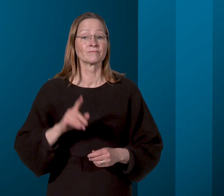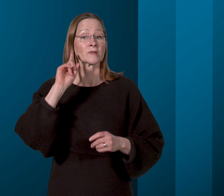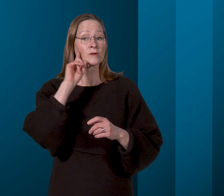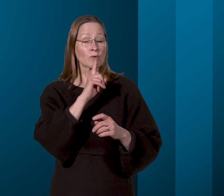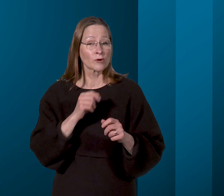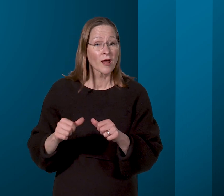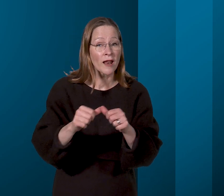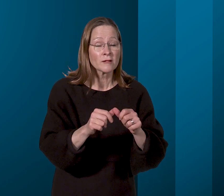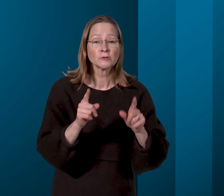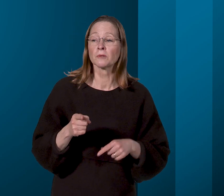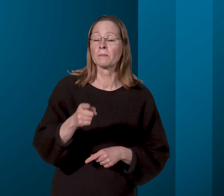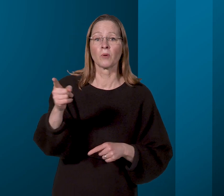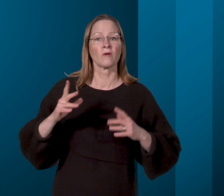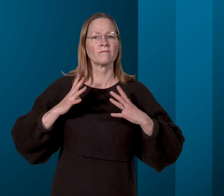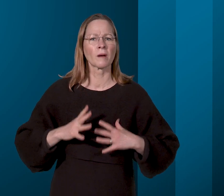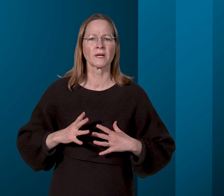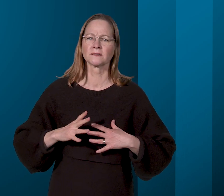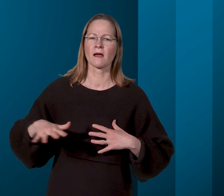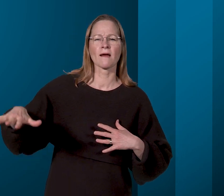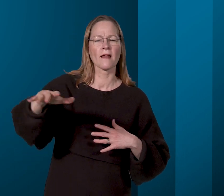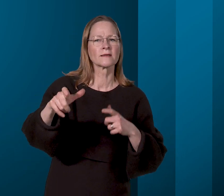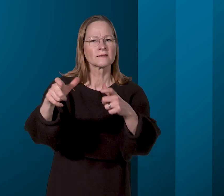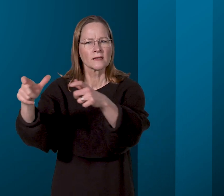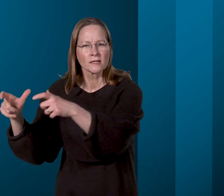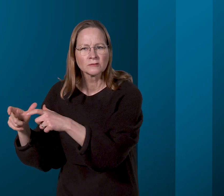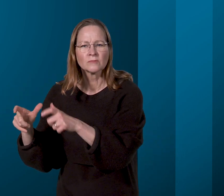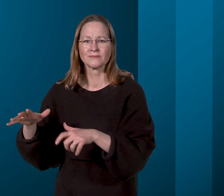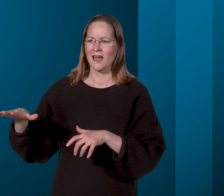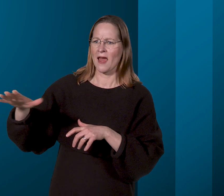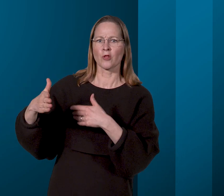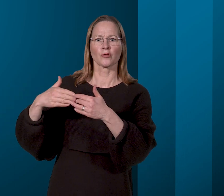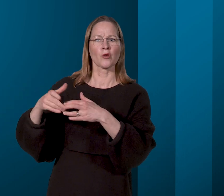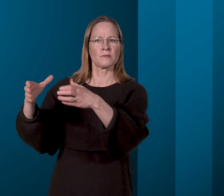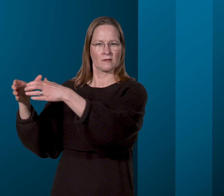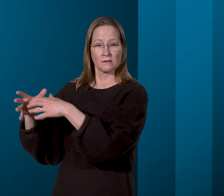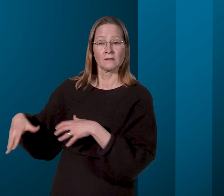Kuurojen Liitto sekä muut vammaisalan järjestöt ja alan toimijat -